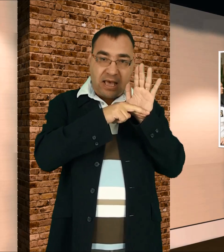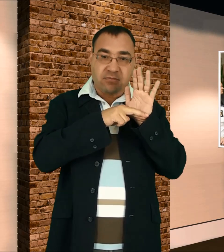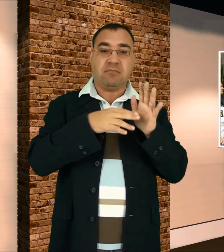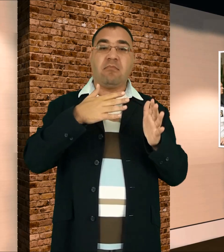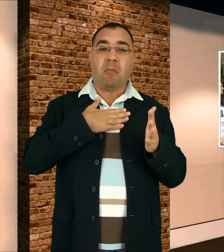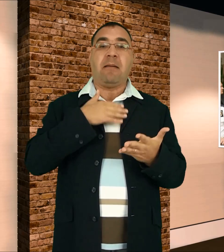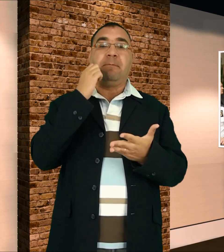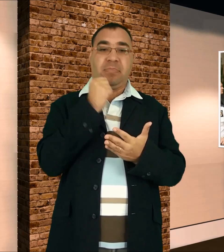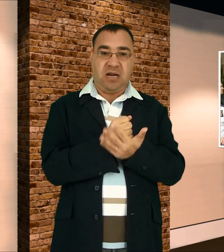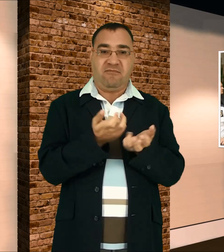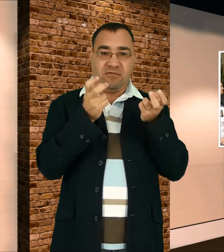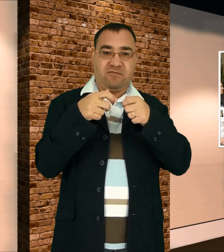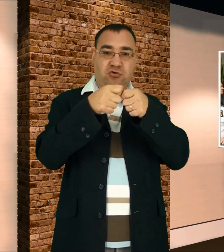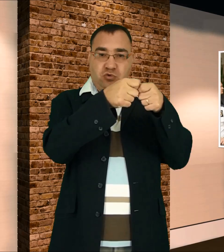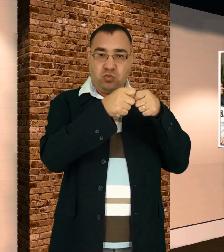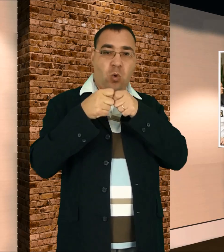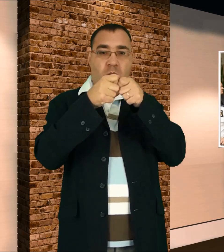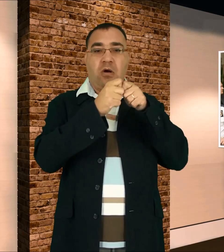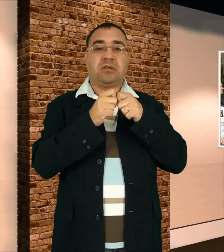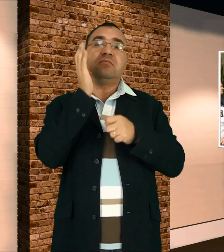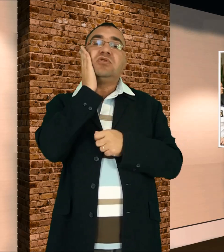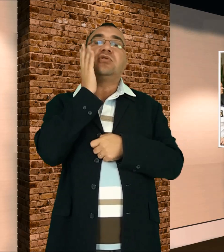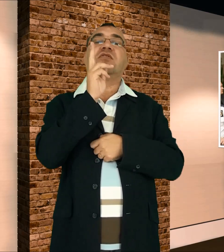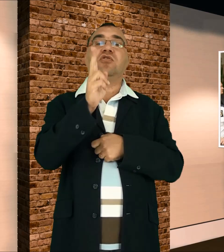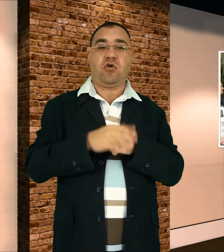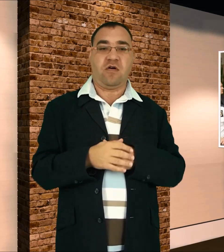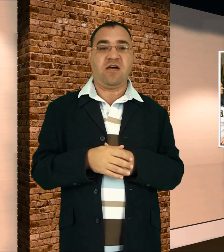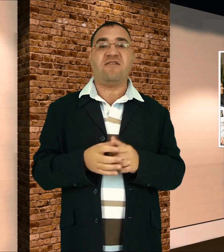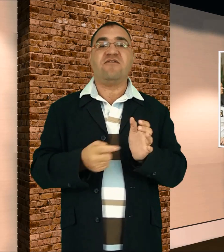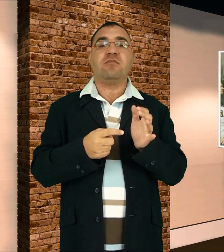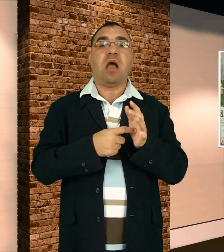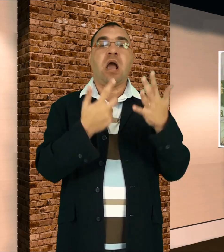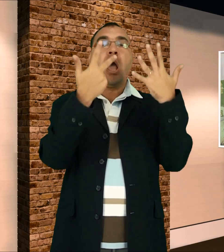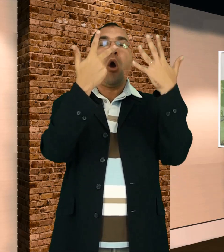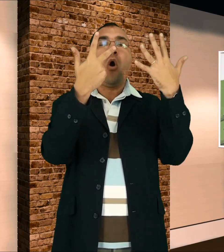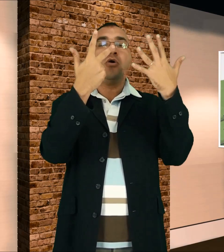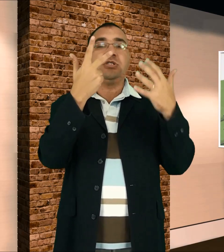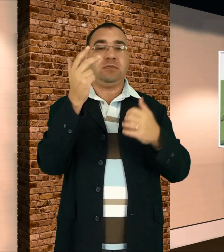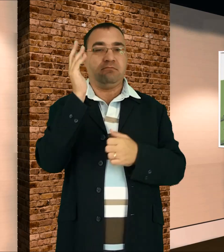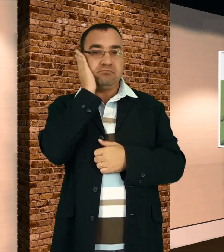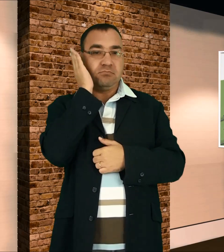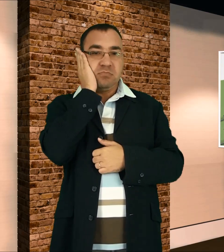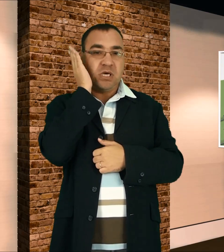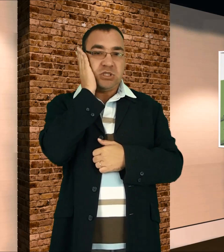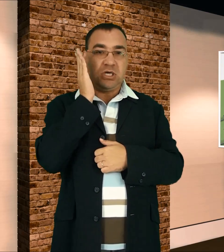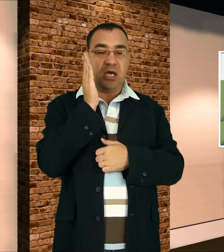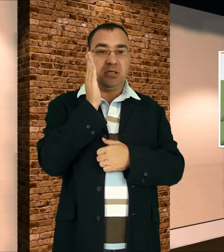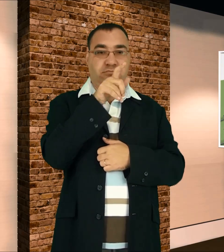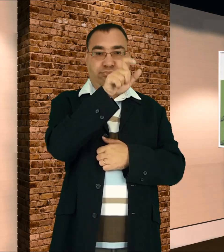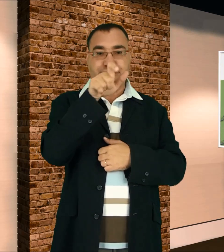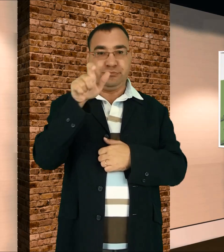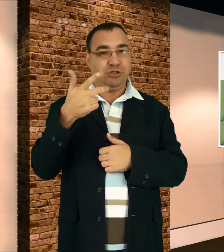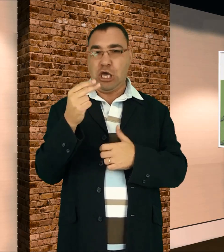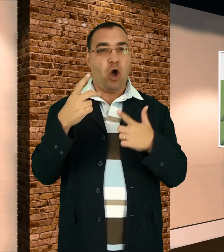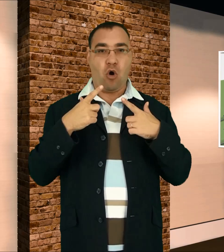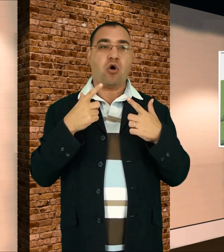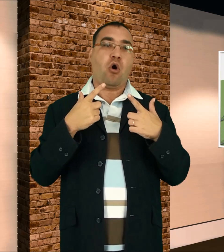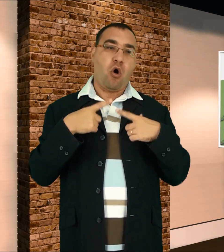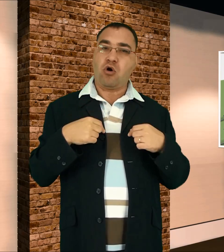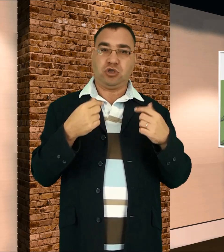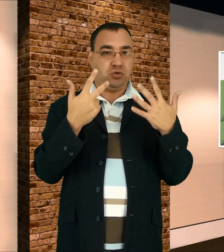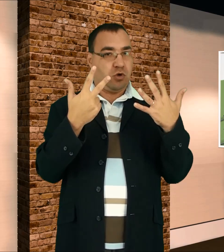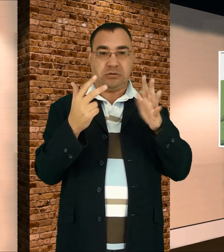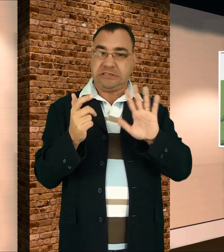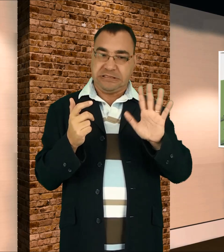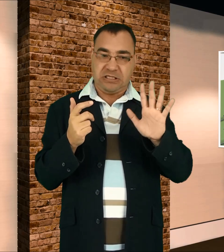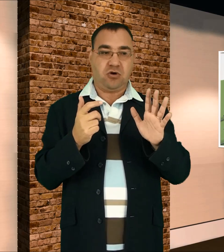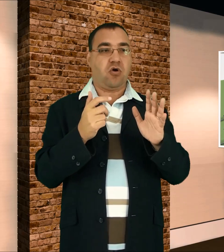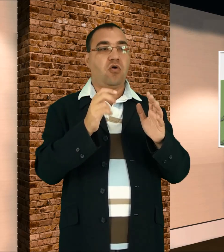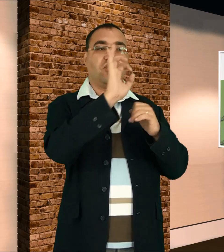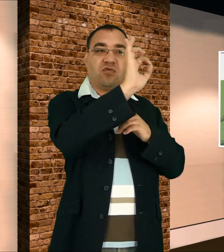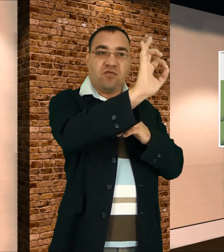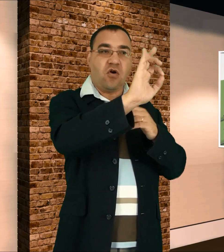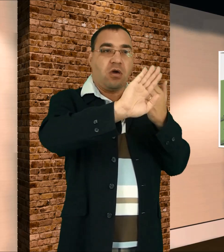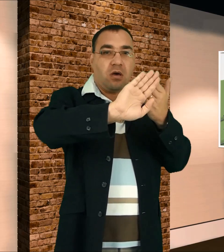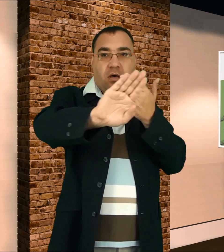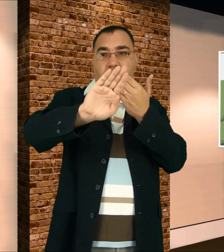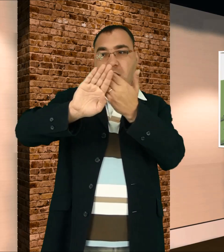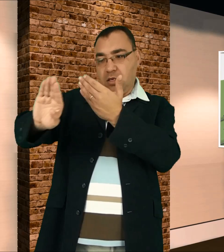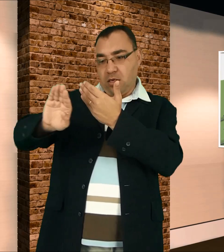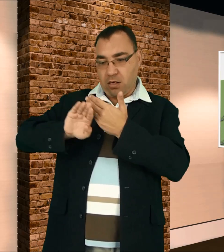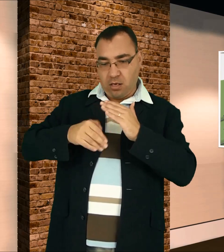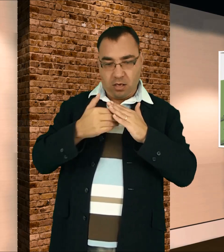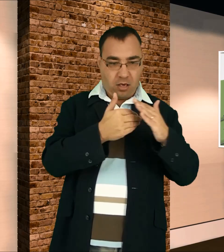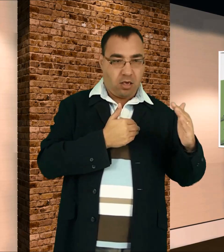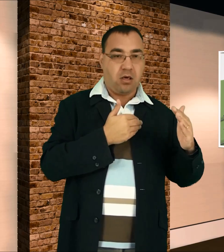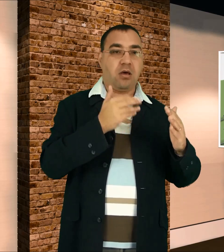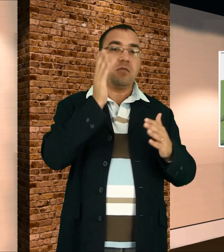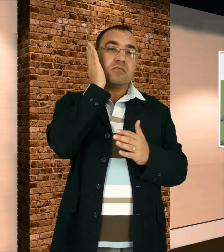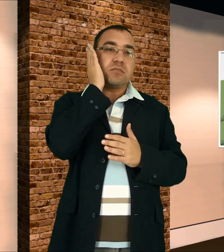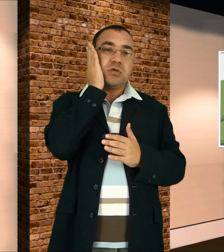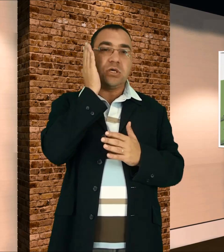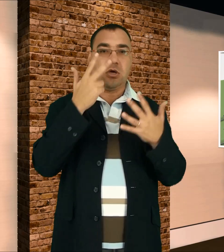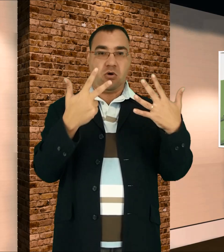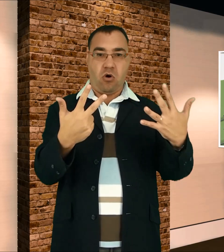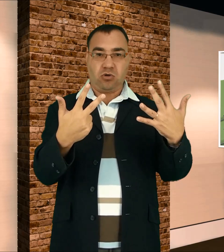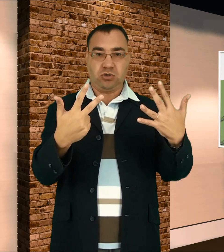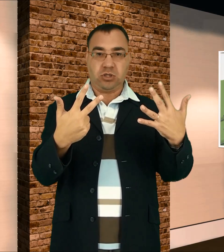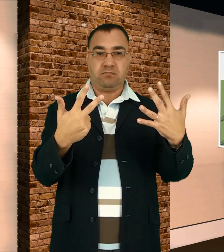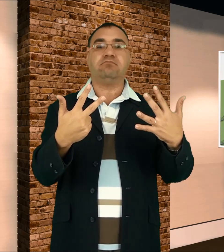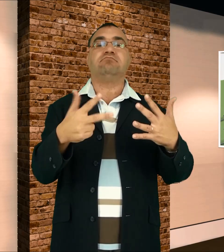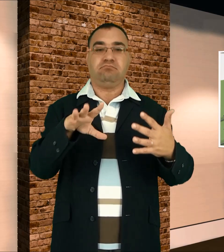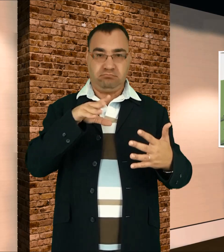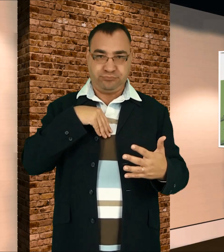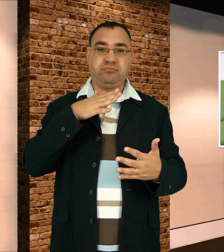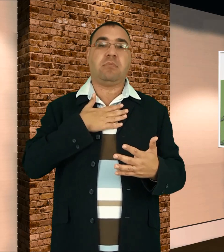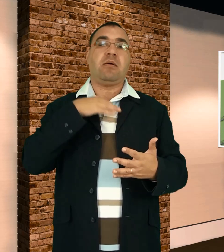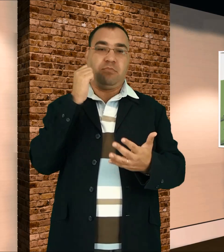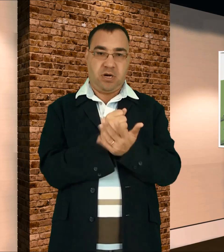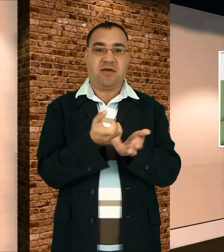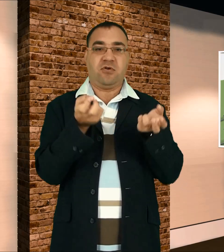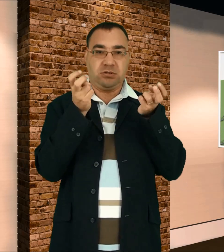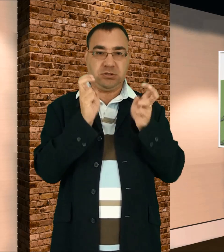Żeby założyć wspólnotę - wymagane jest minimum 8 lokali.